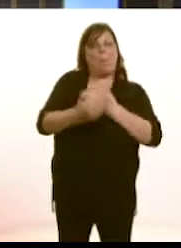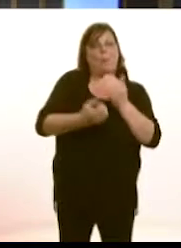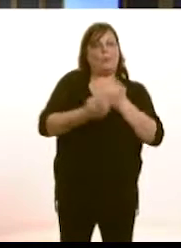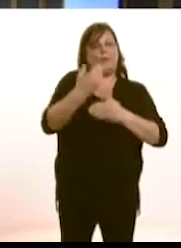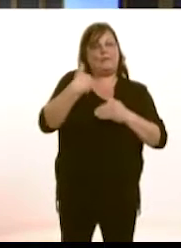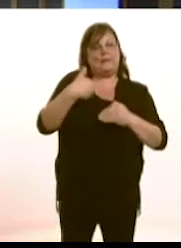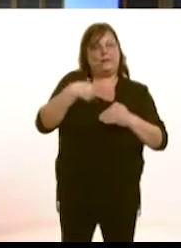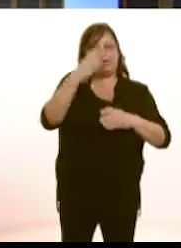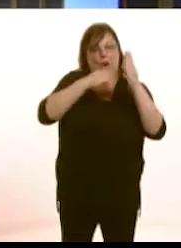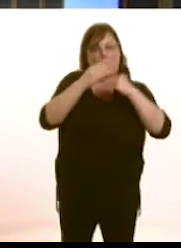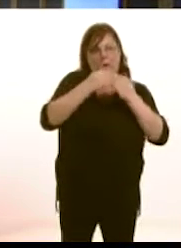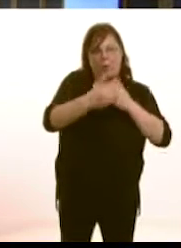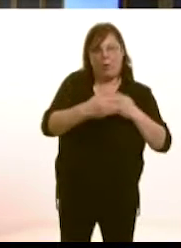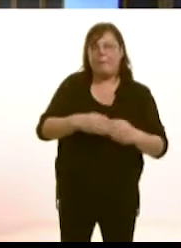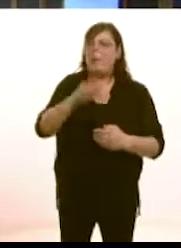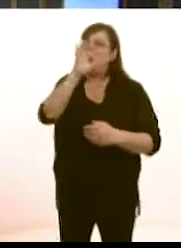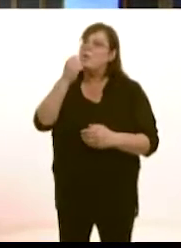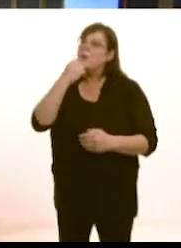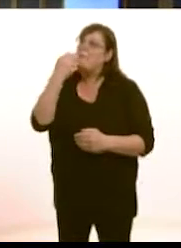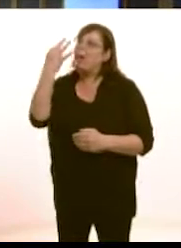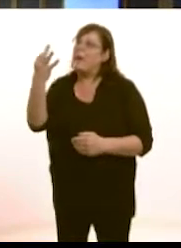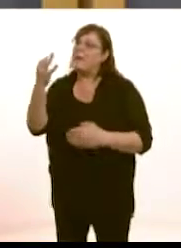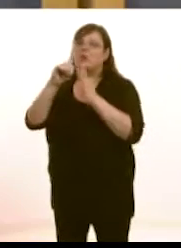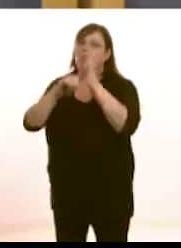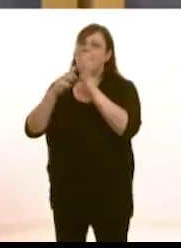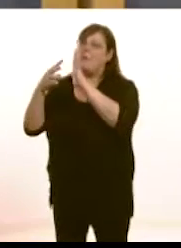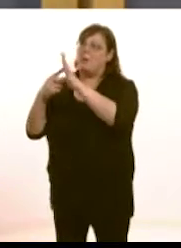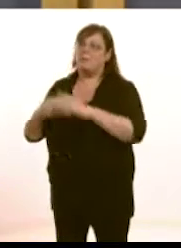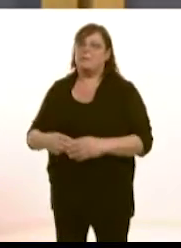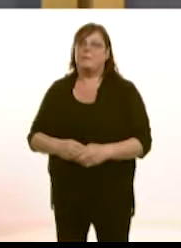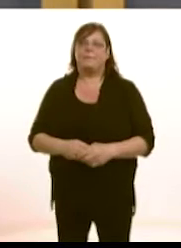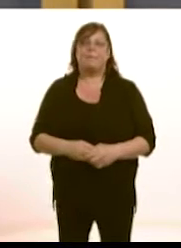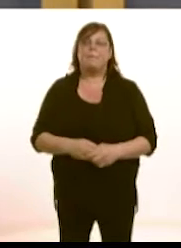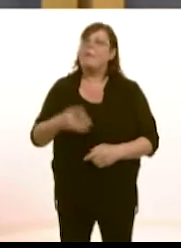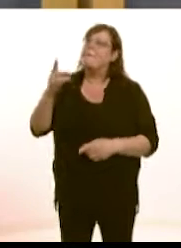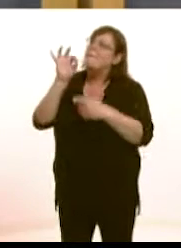Pa rÙl y mae'r Prif Weinidog yn ei gweld ar gyfer nyrsys epilepsi arbenigol o ran darparu